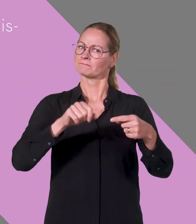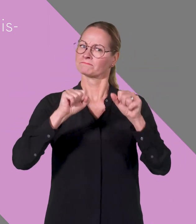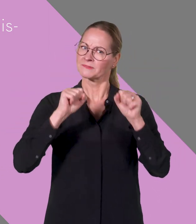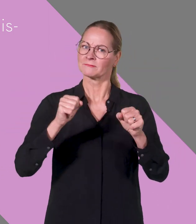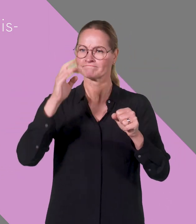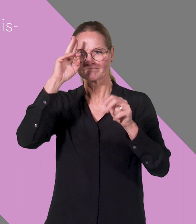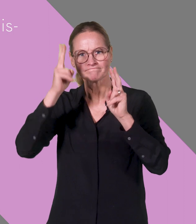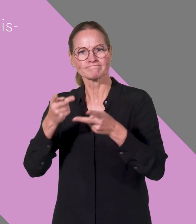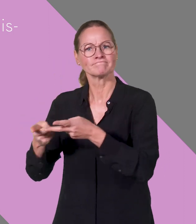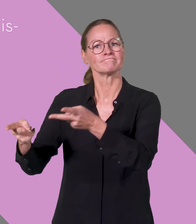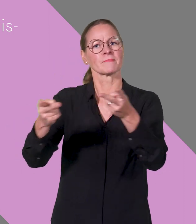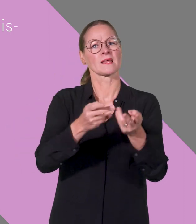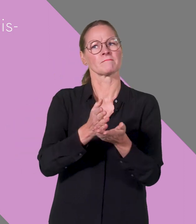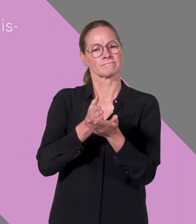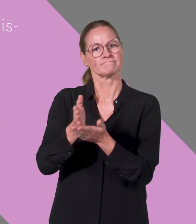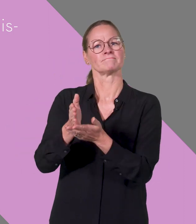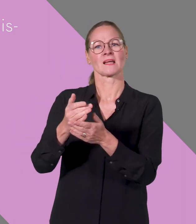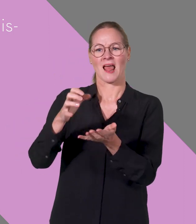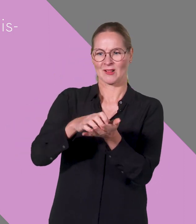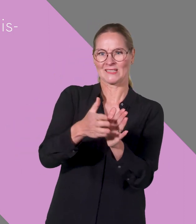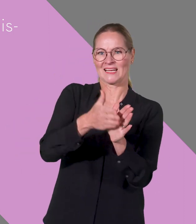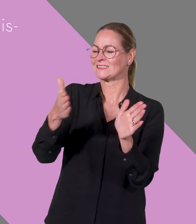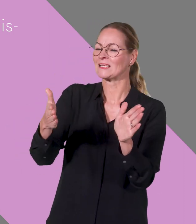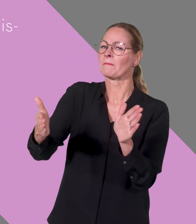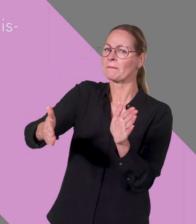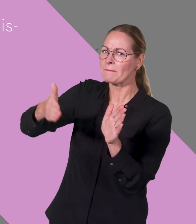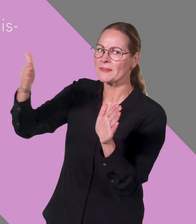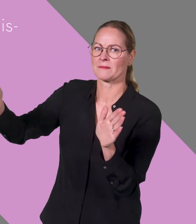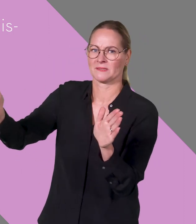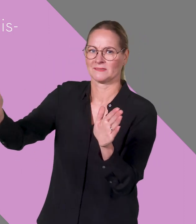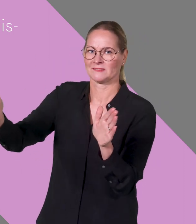on linjattava periaatepäätöksellä hallituskausia pidemmälle.